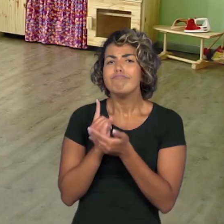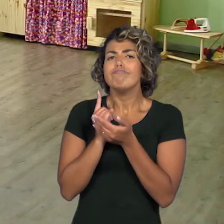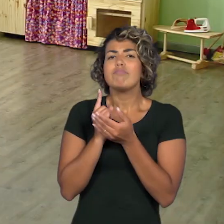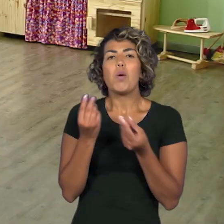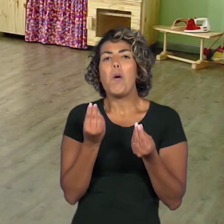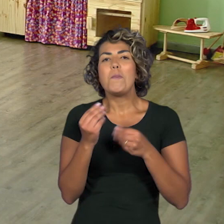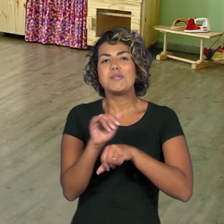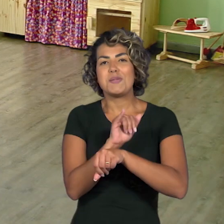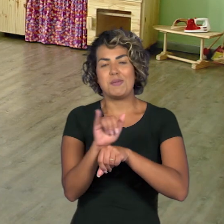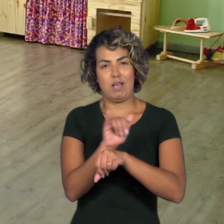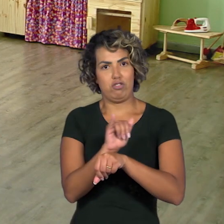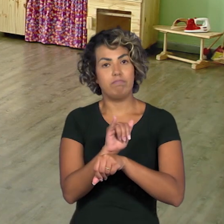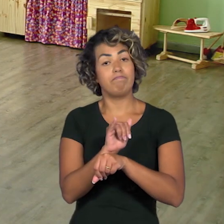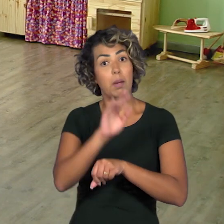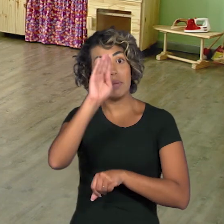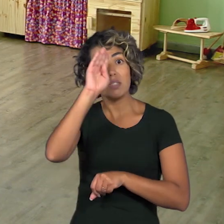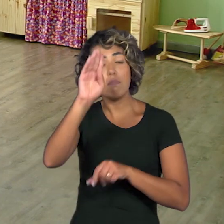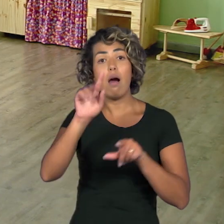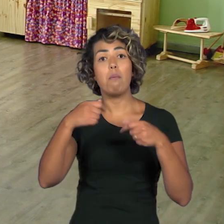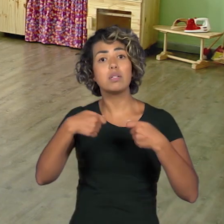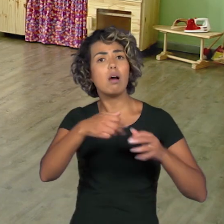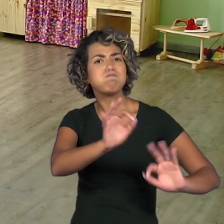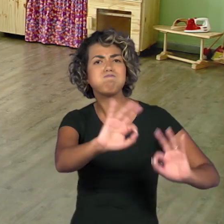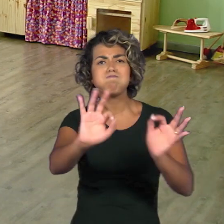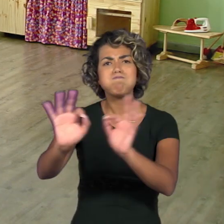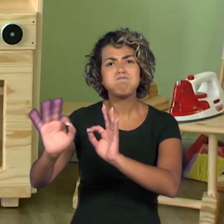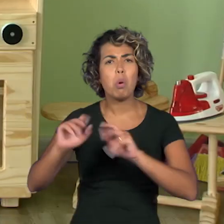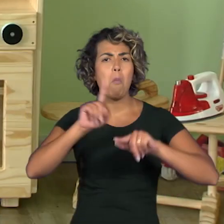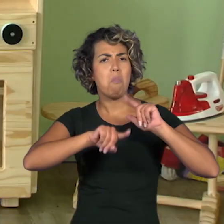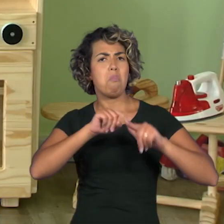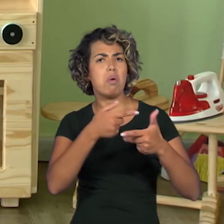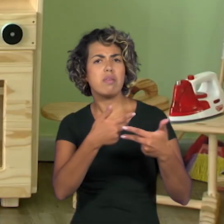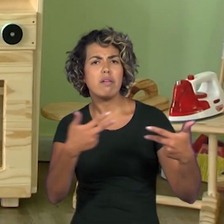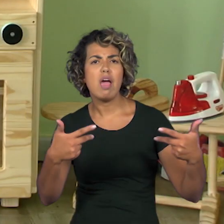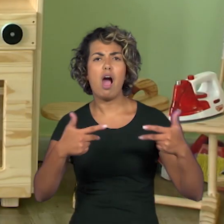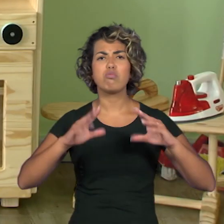ORGANIZAR OS ESPAÇOS, INCLUSIVE OS COLETIVOS, OS MOBILIÁRIOS